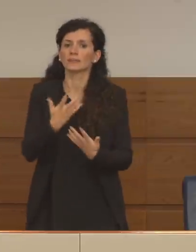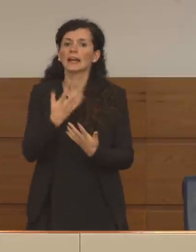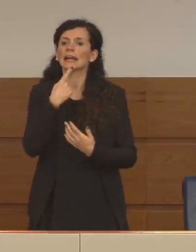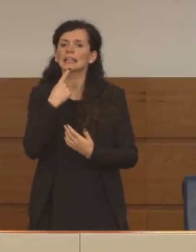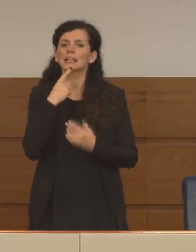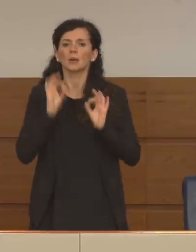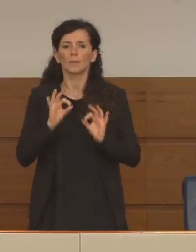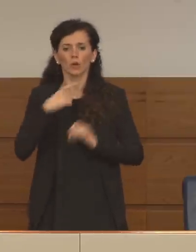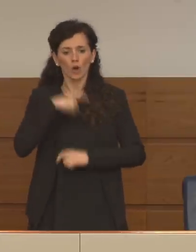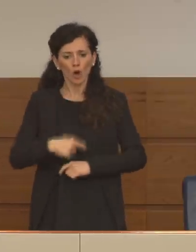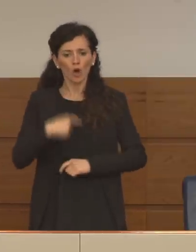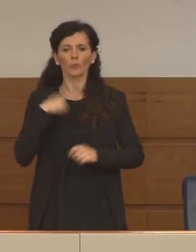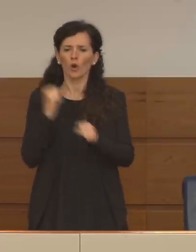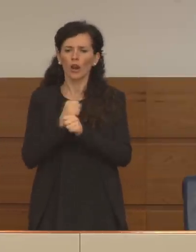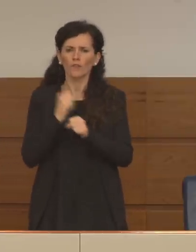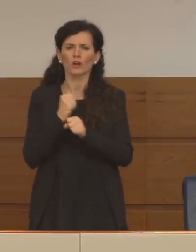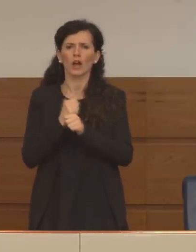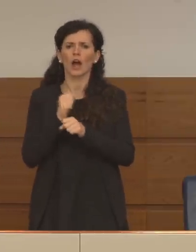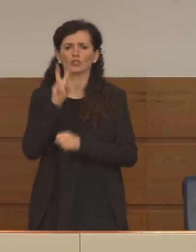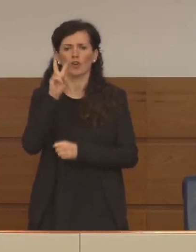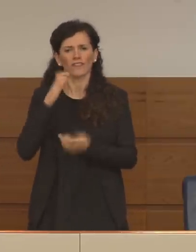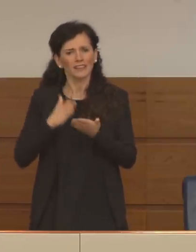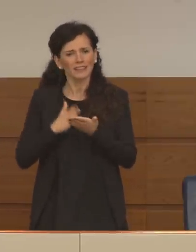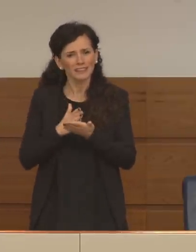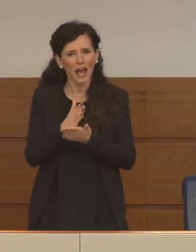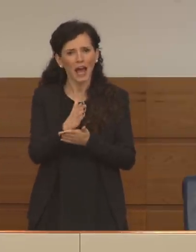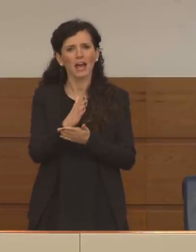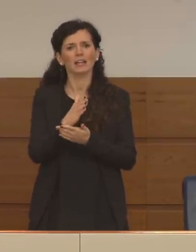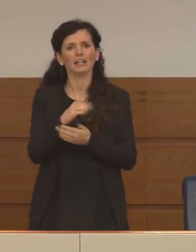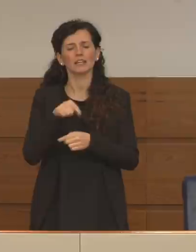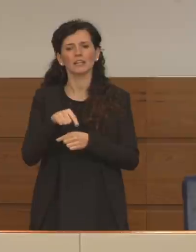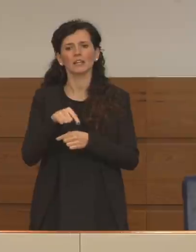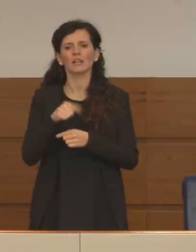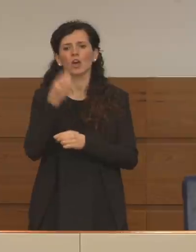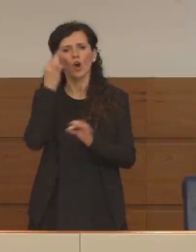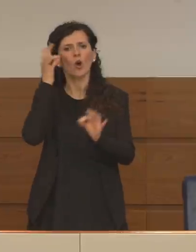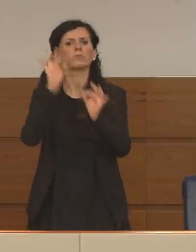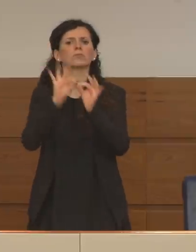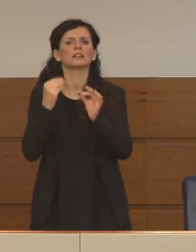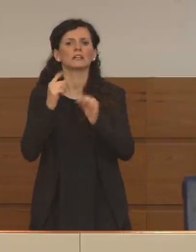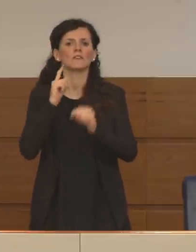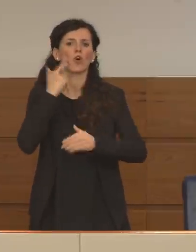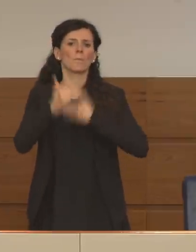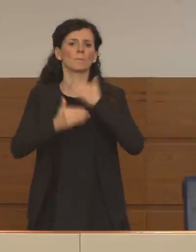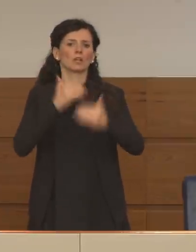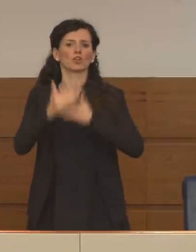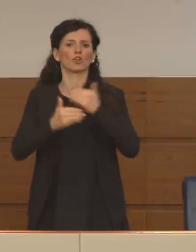ha lavorato per migliorare la capacità di risposta del nostro Paese.